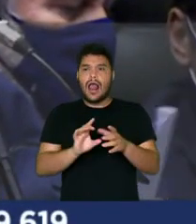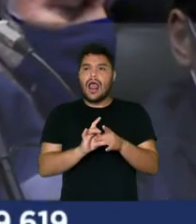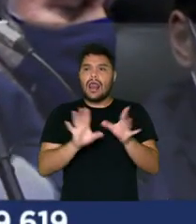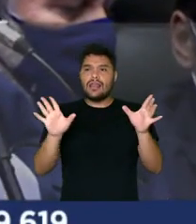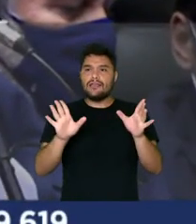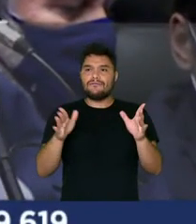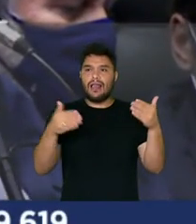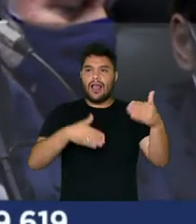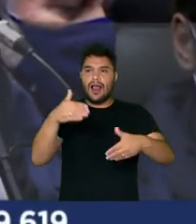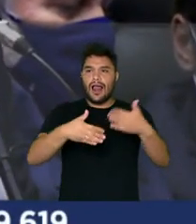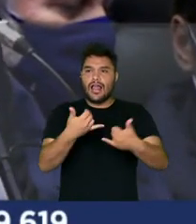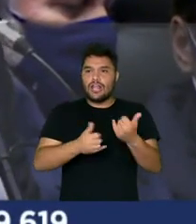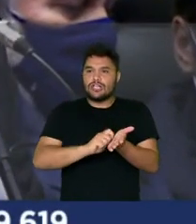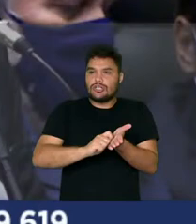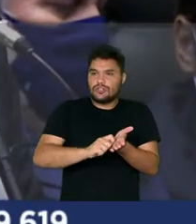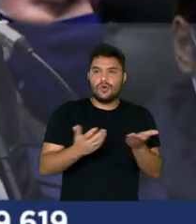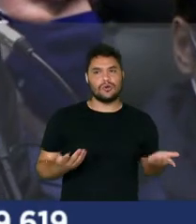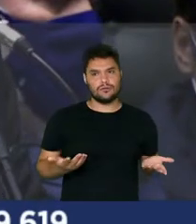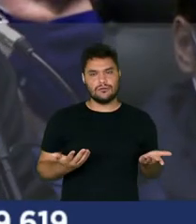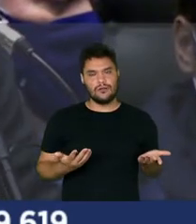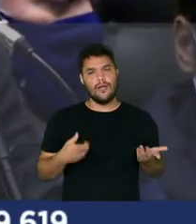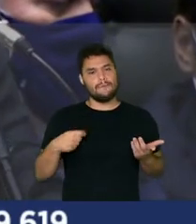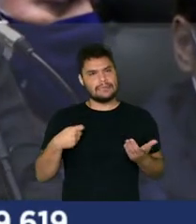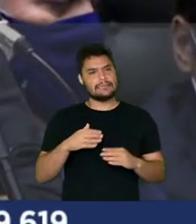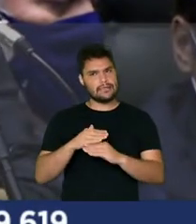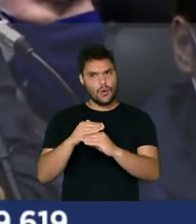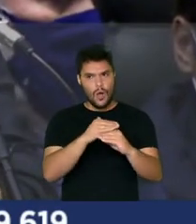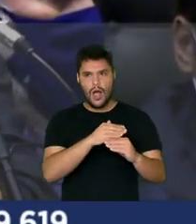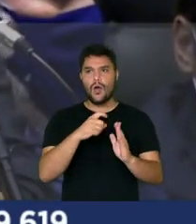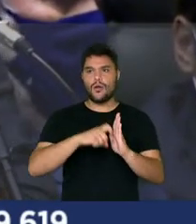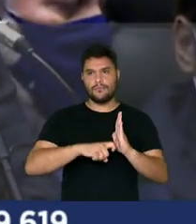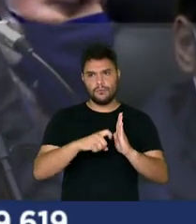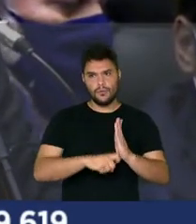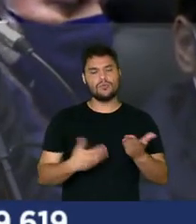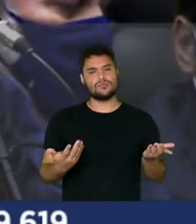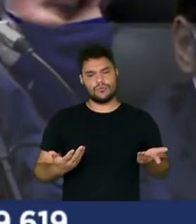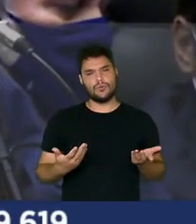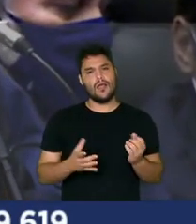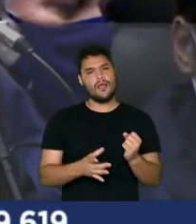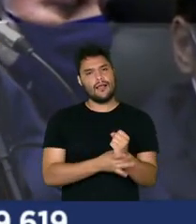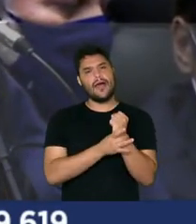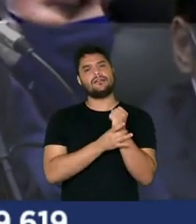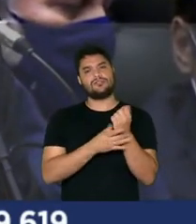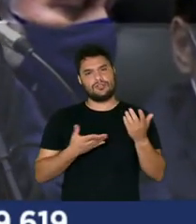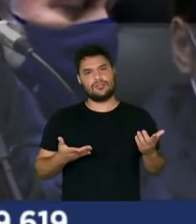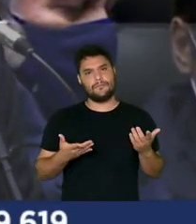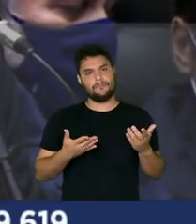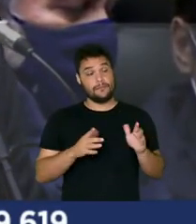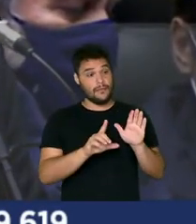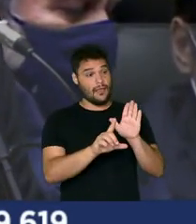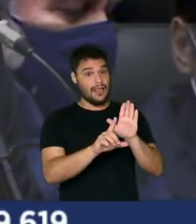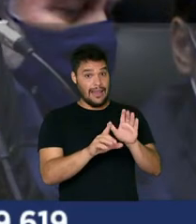PARAÍSO FISCAL DOS JOGOS. ENTÃO É NECESSÁRIO GARANTIR A ISONOMIA TRIBUTÁRIA, GARANTIR QUE SEM DÚVIDA A